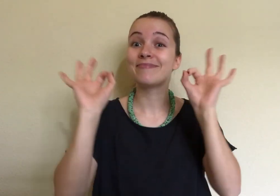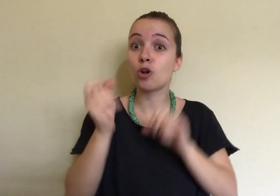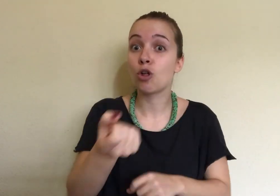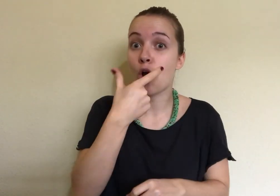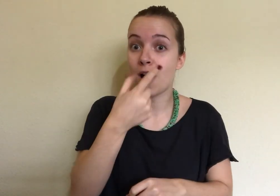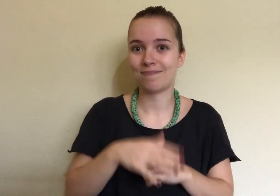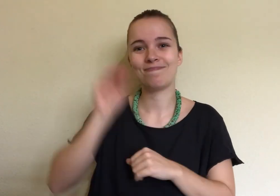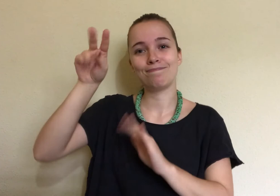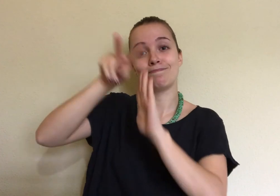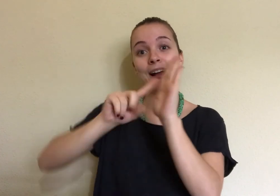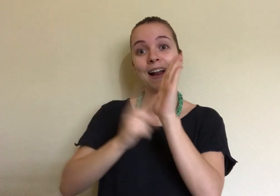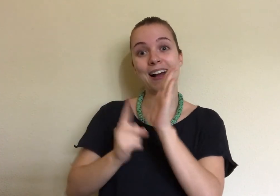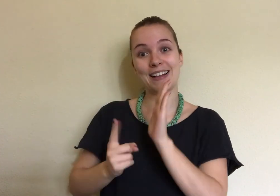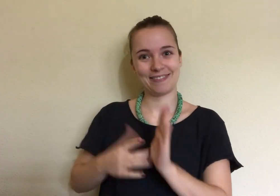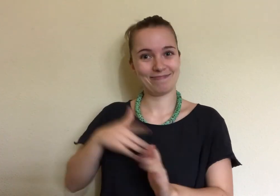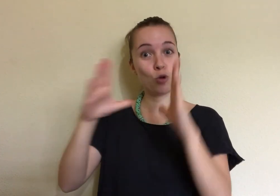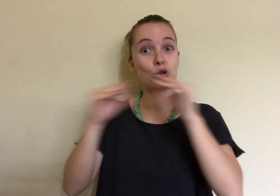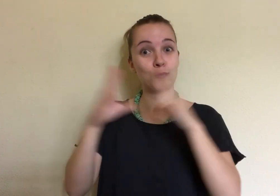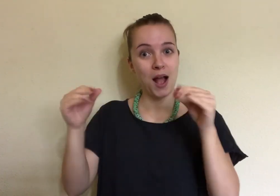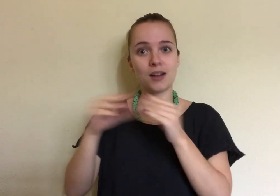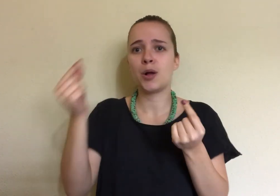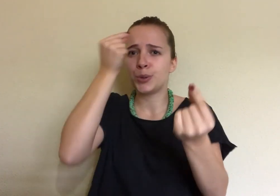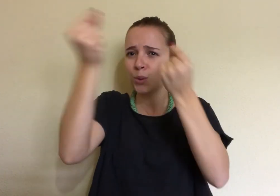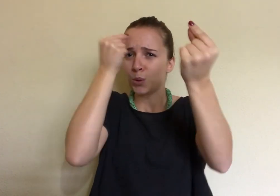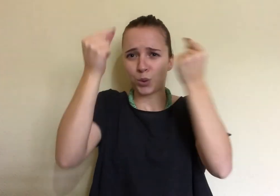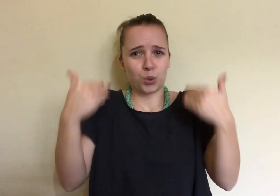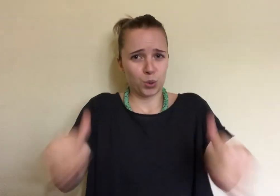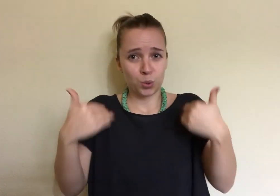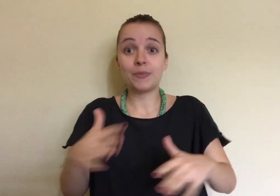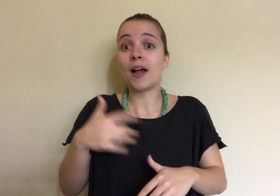En el caso de las drogas, la legislación rumana es muy exigente al respecto,